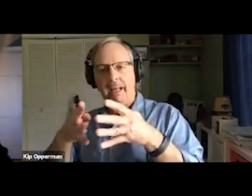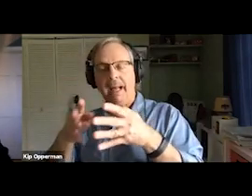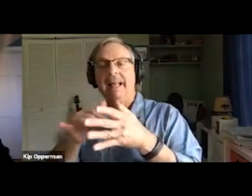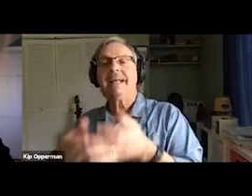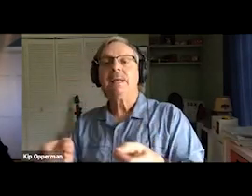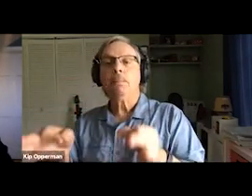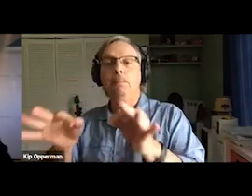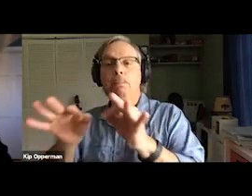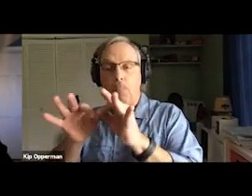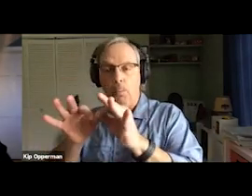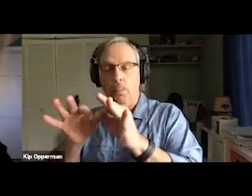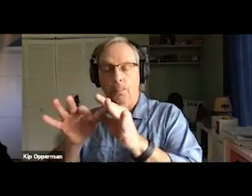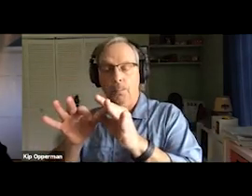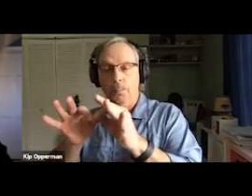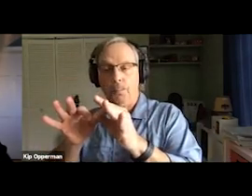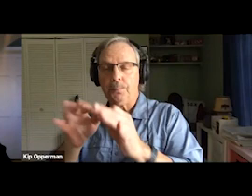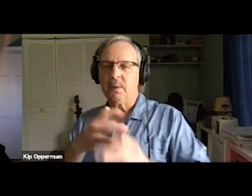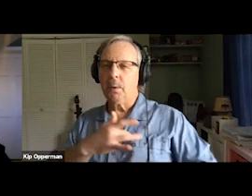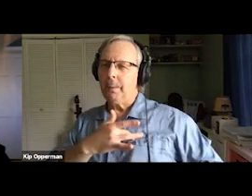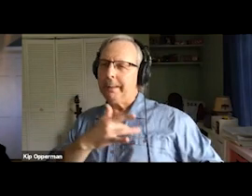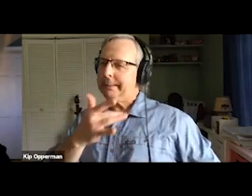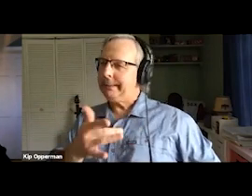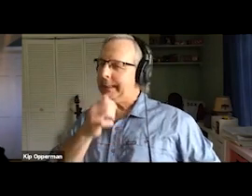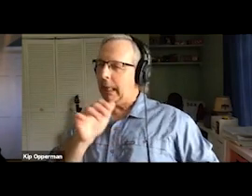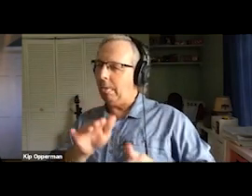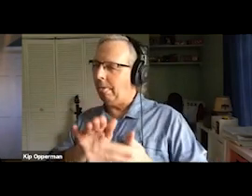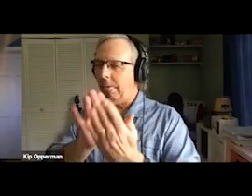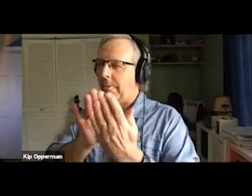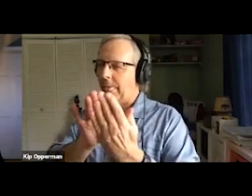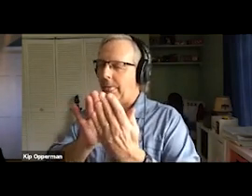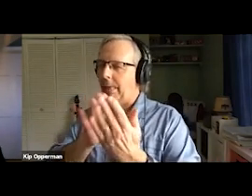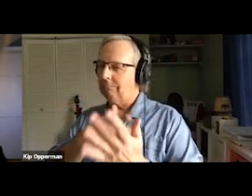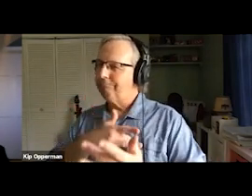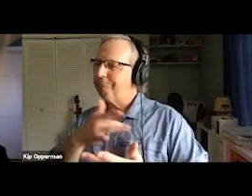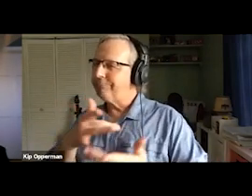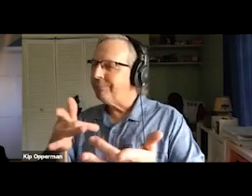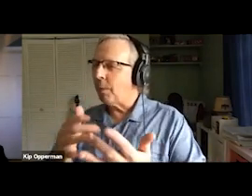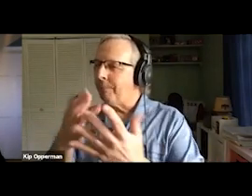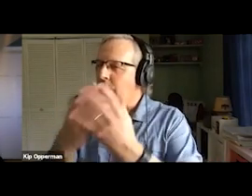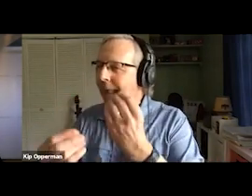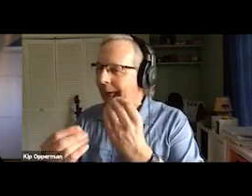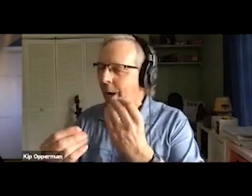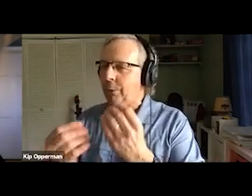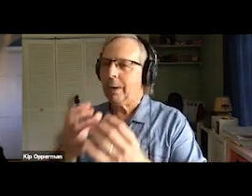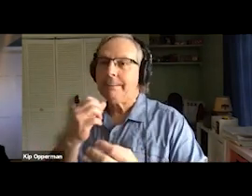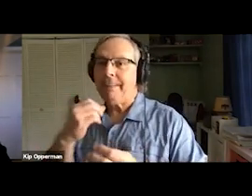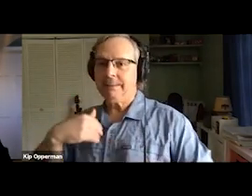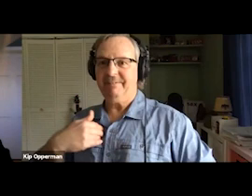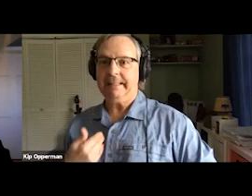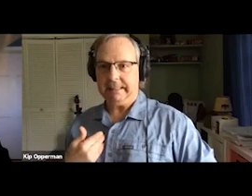Creo que cuando tendemos a no abordar o no reconocer el potencial de agotamiento, especialmente el potencial de fatiga por compasión,